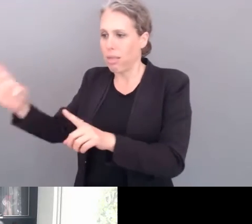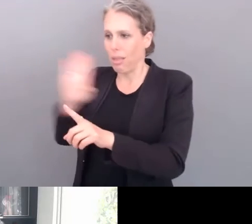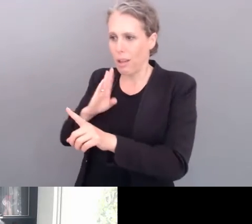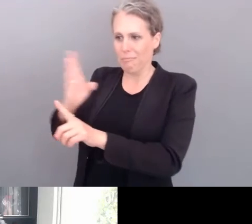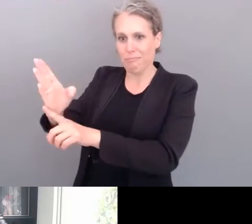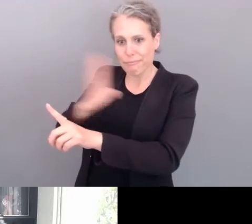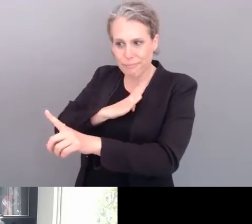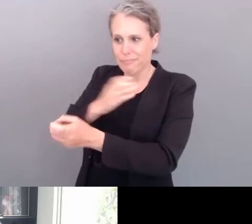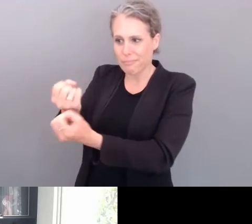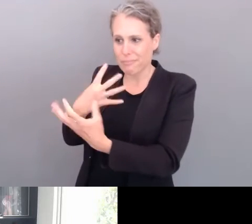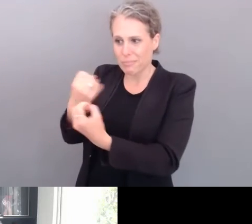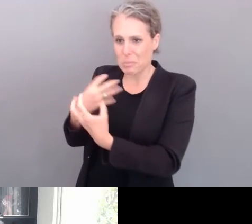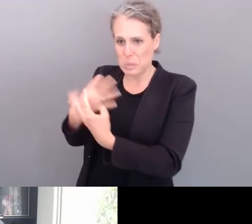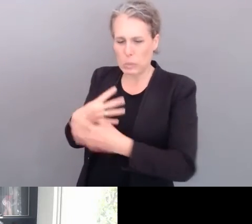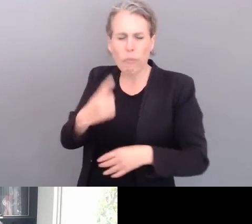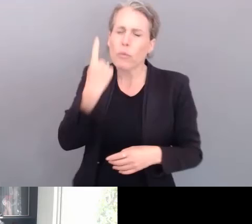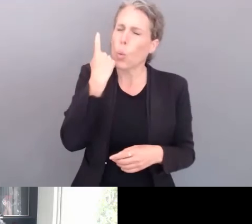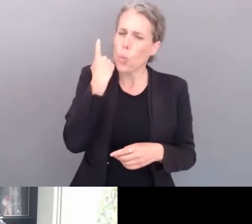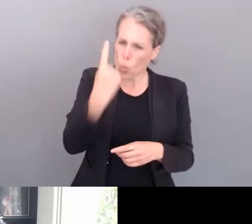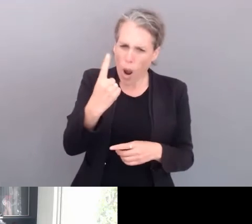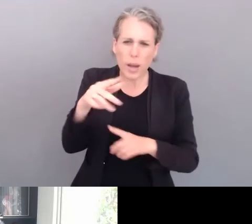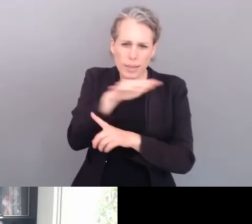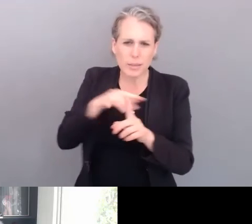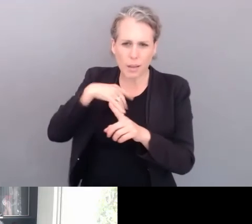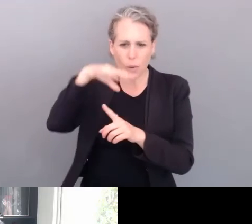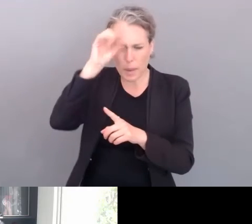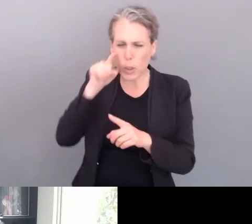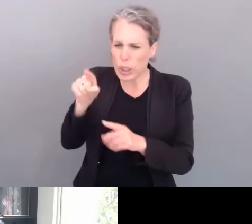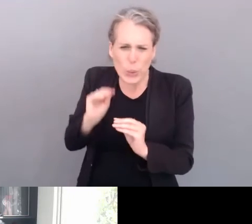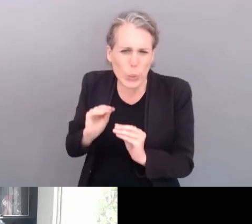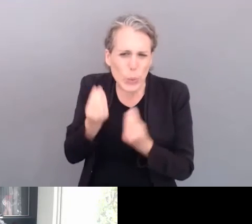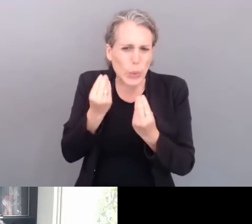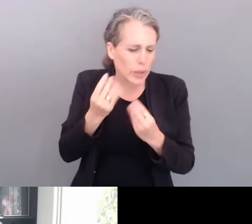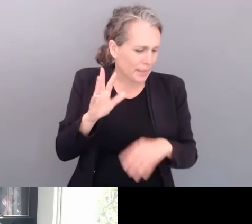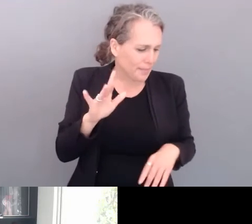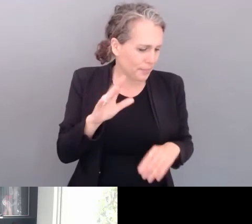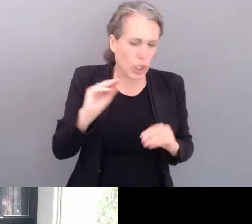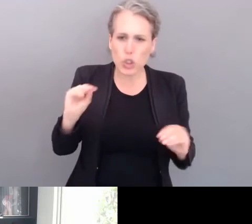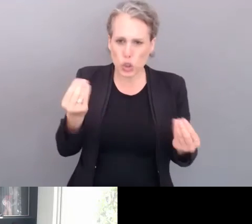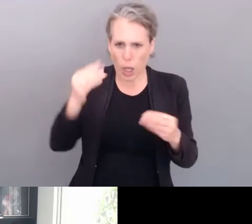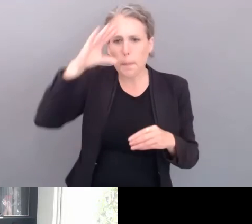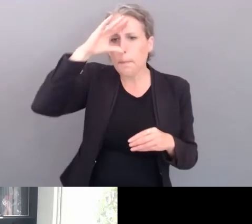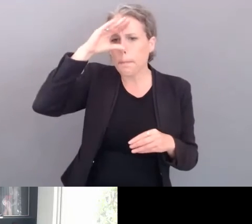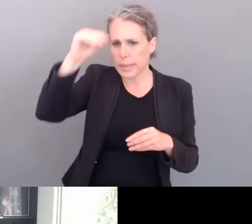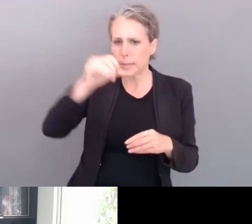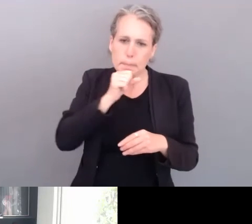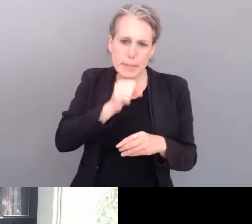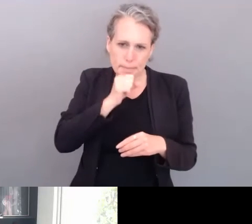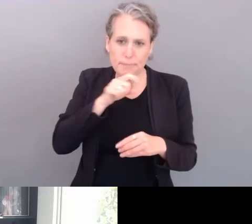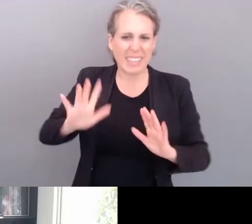sus propias vidas, ¿verdad?